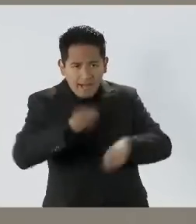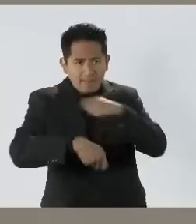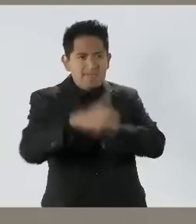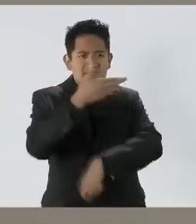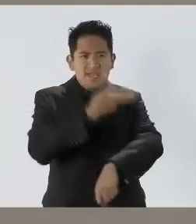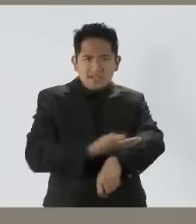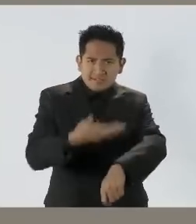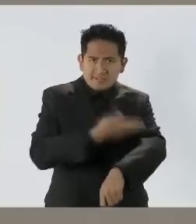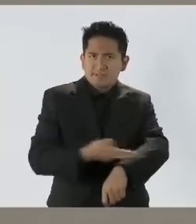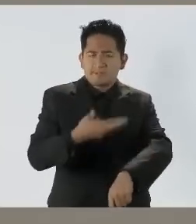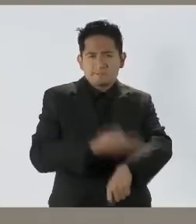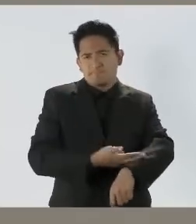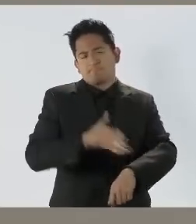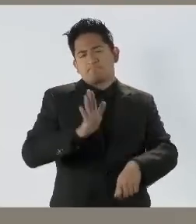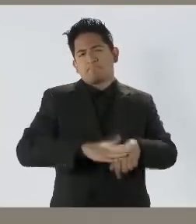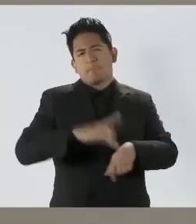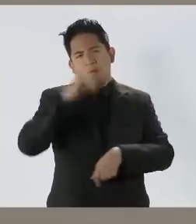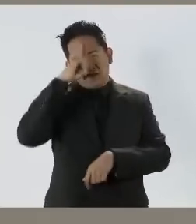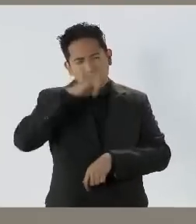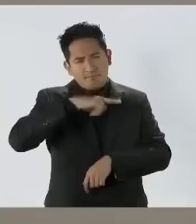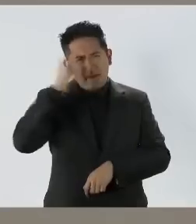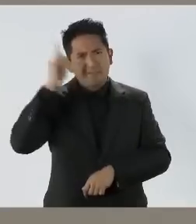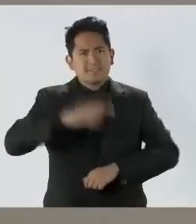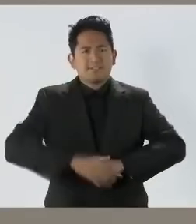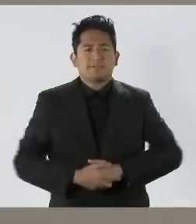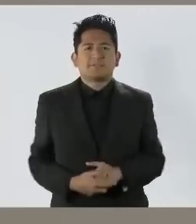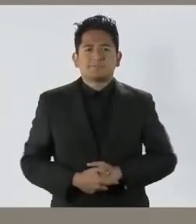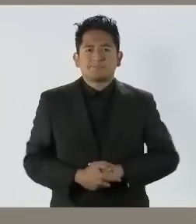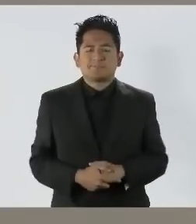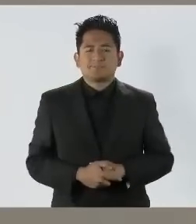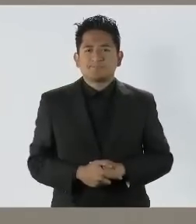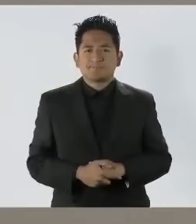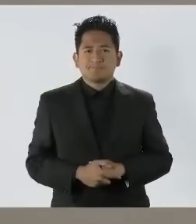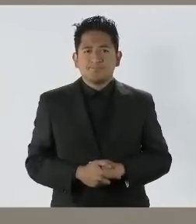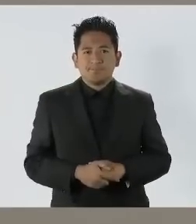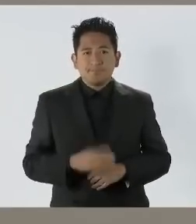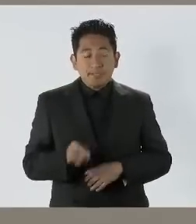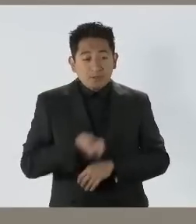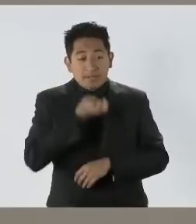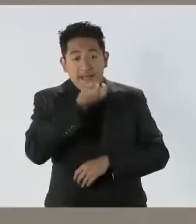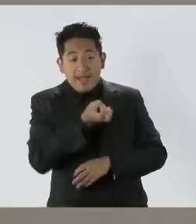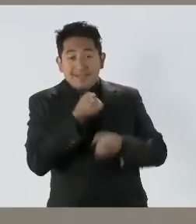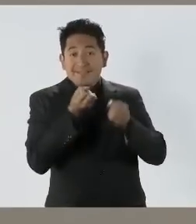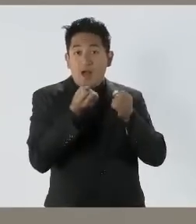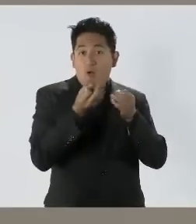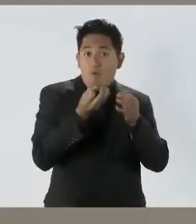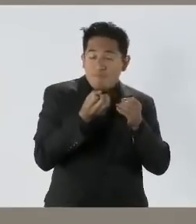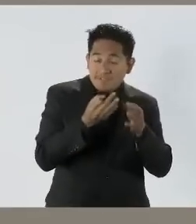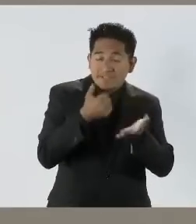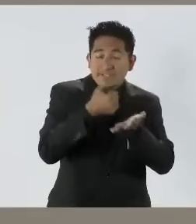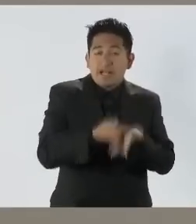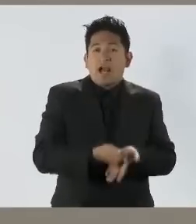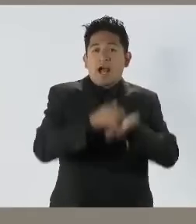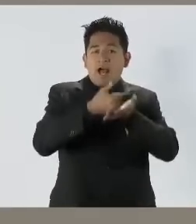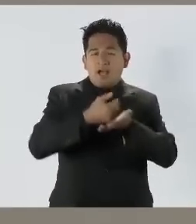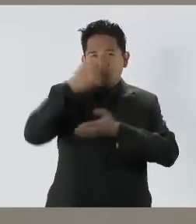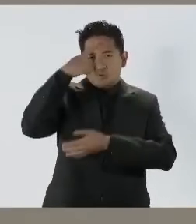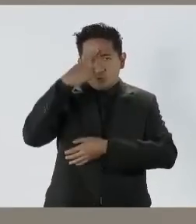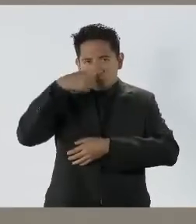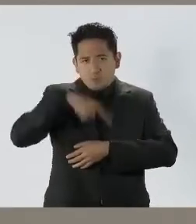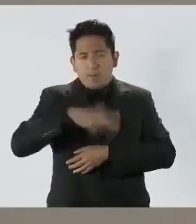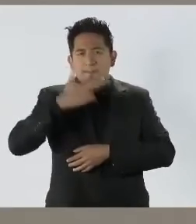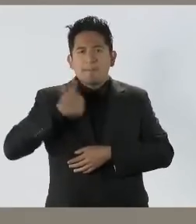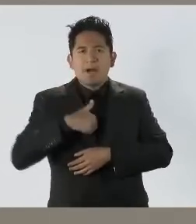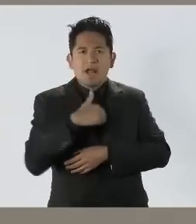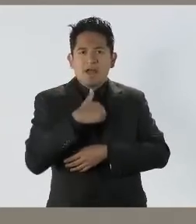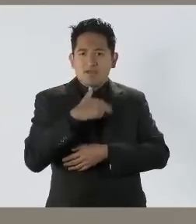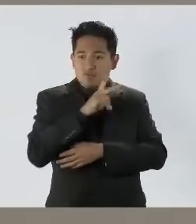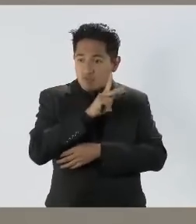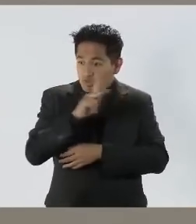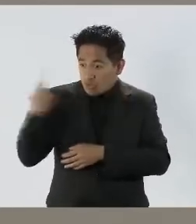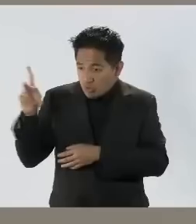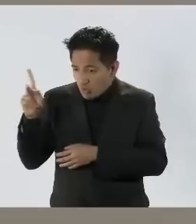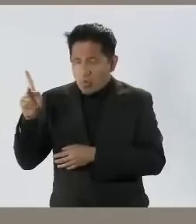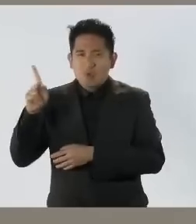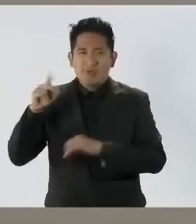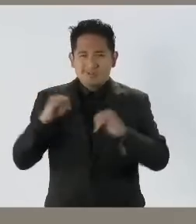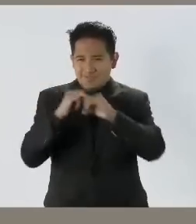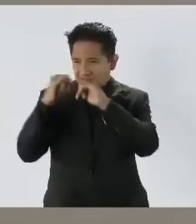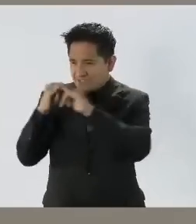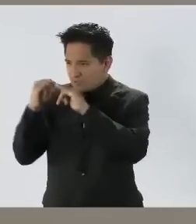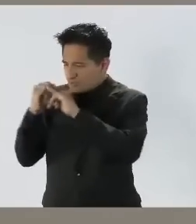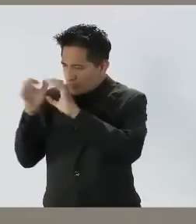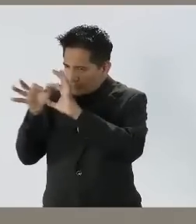Así que esta ventanilla nos obliga a coordinarnos a todos para que hagamos bien las cosas garantizar